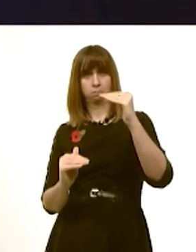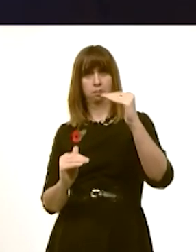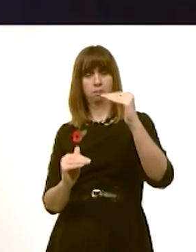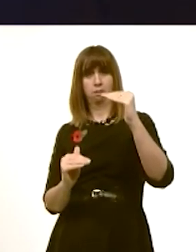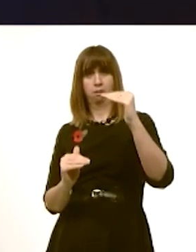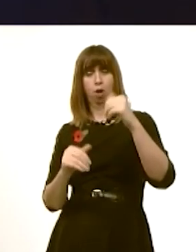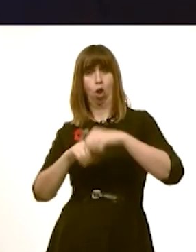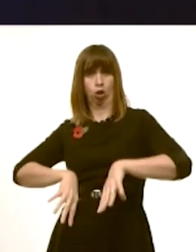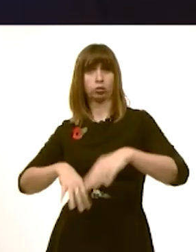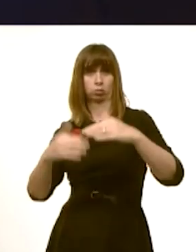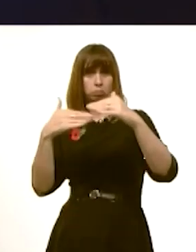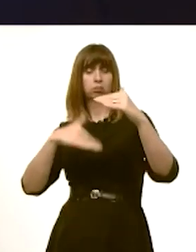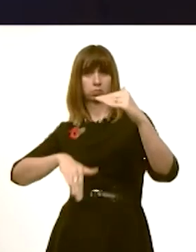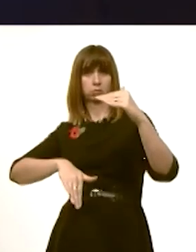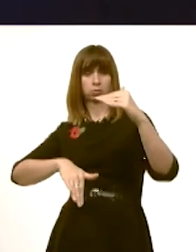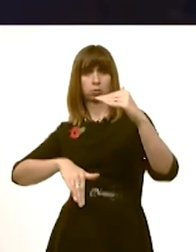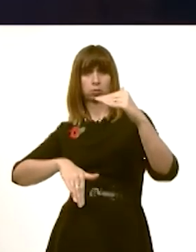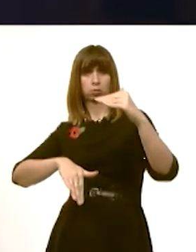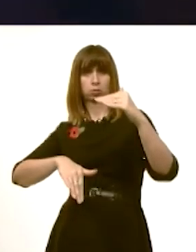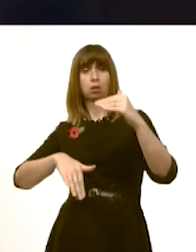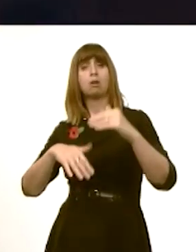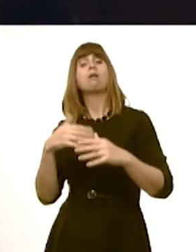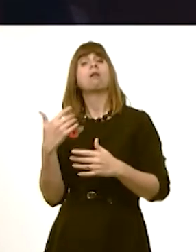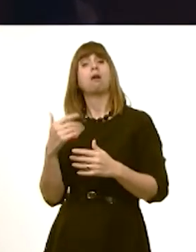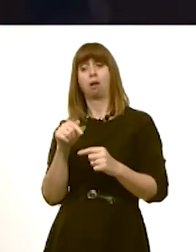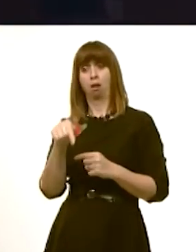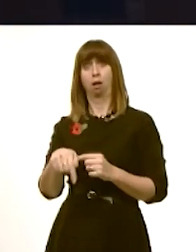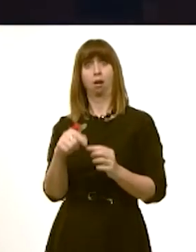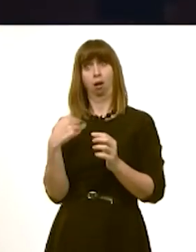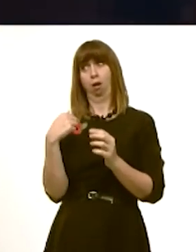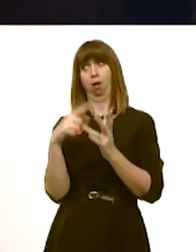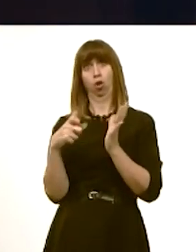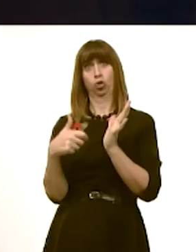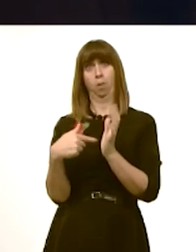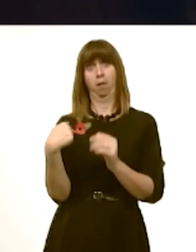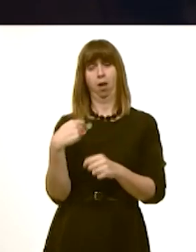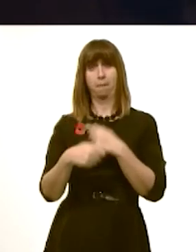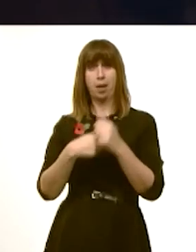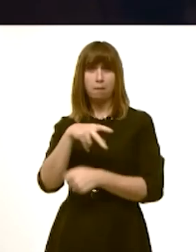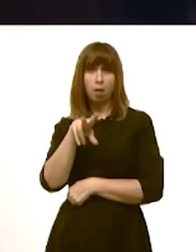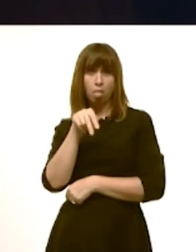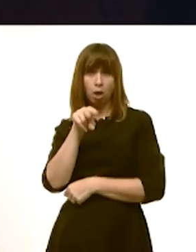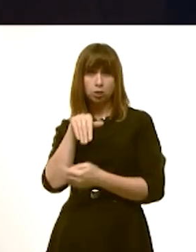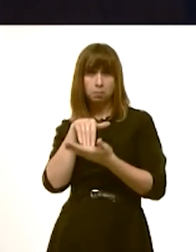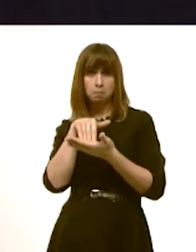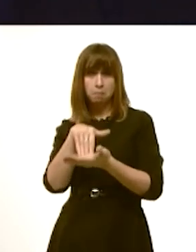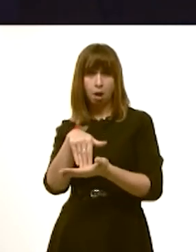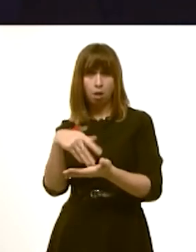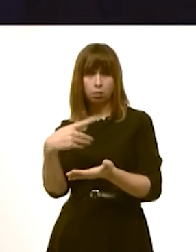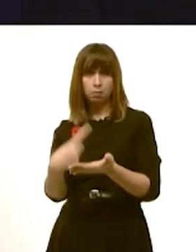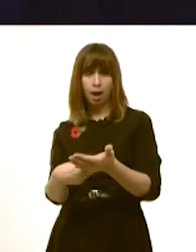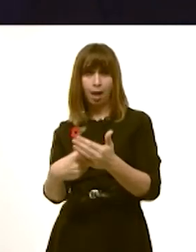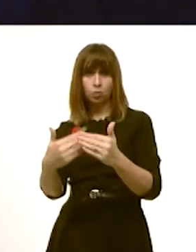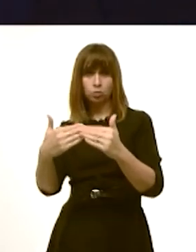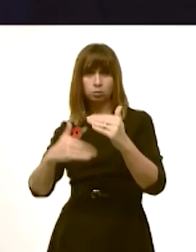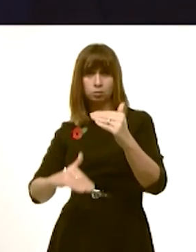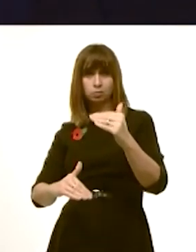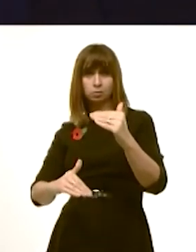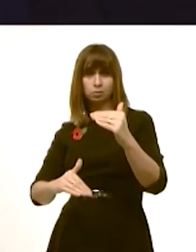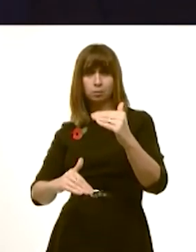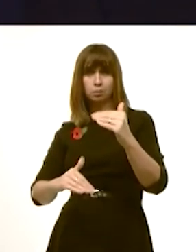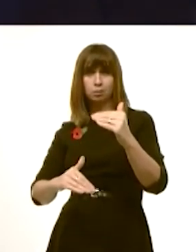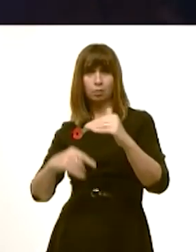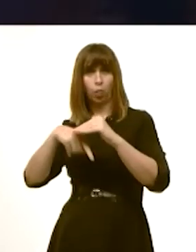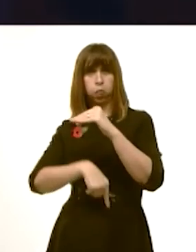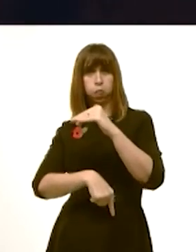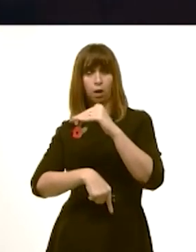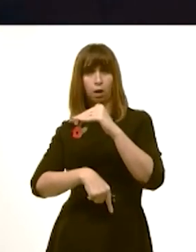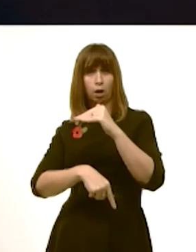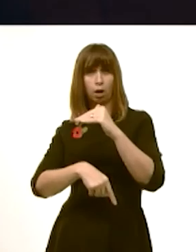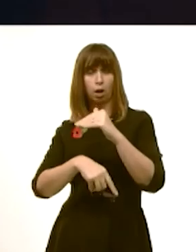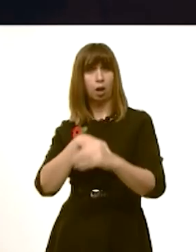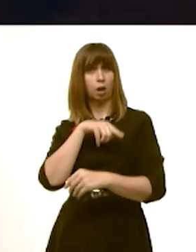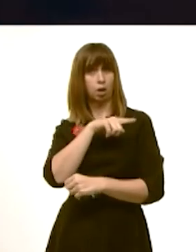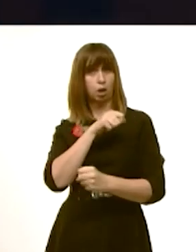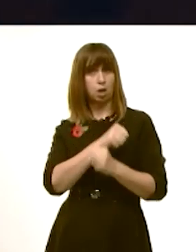Felly, pa fesurau ychwanegol a ydych chiín eu cymryd fel Llywodraeth o ran parhad y diffyg